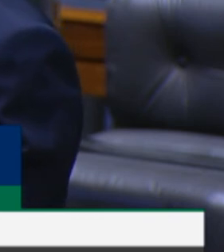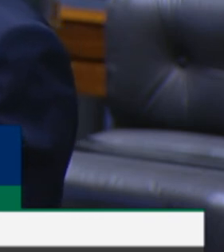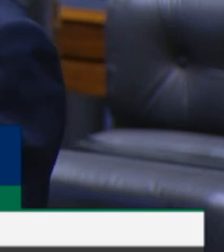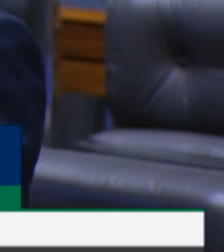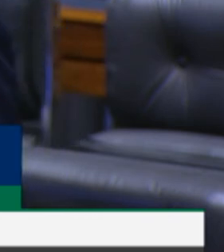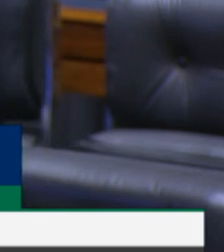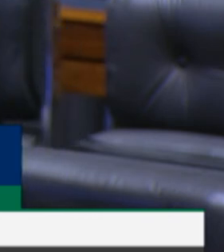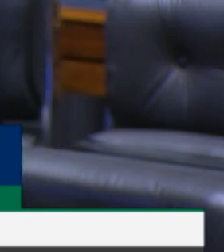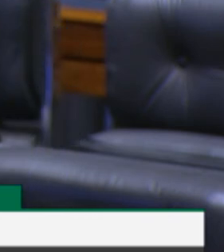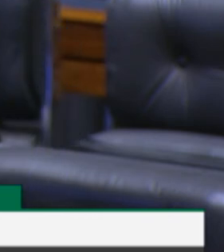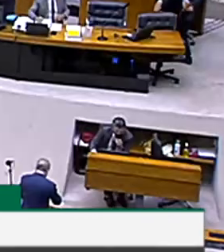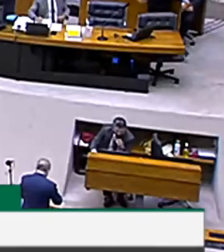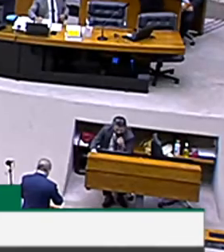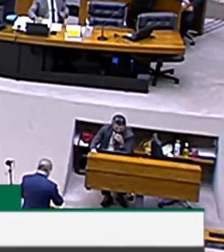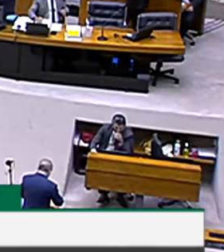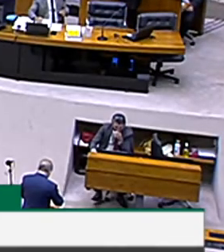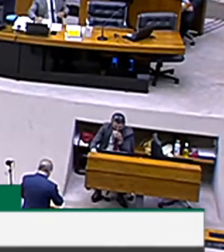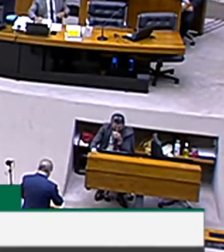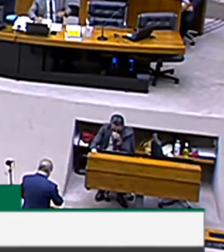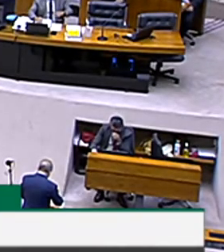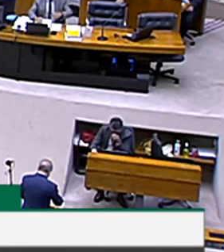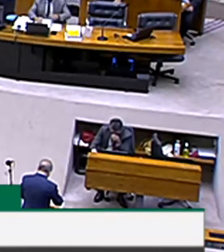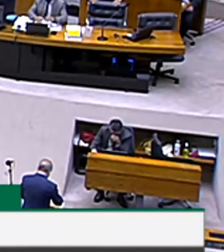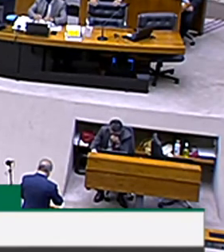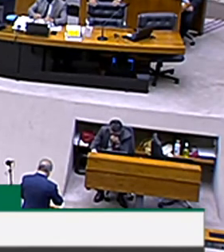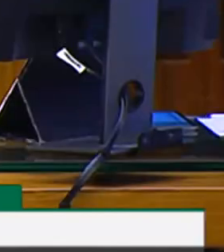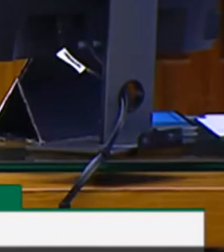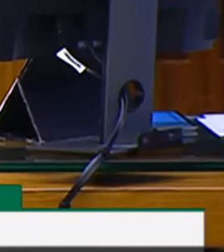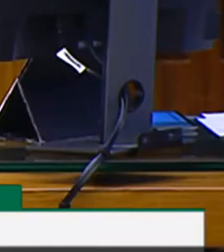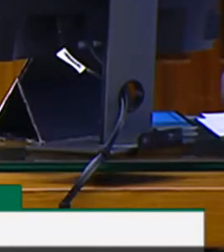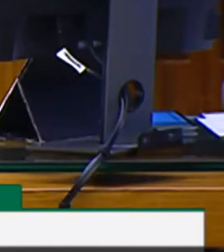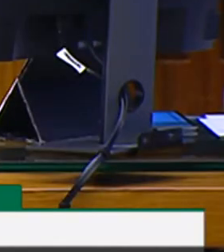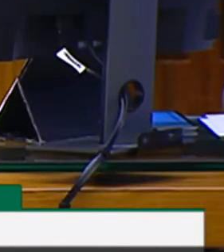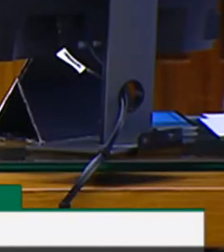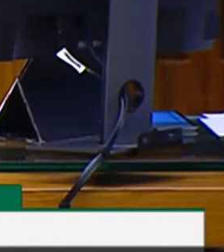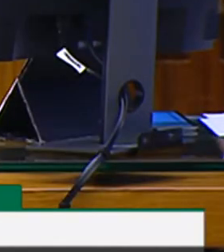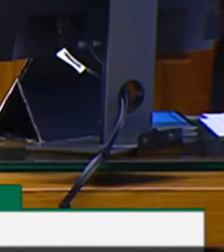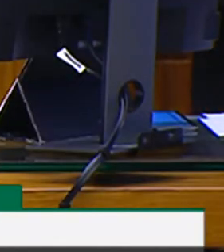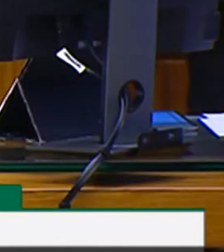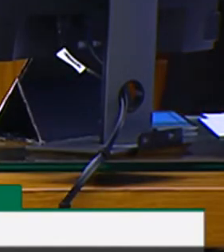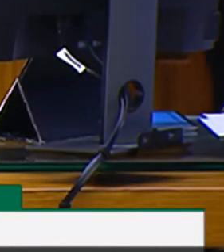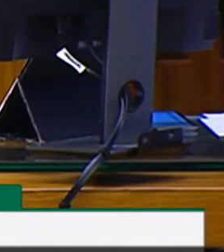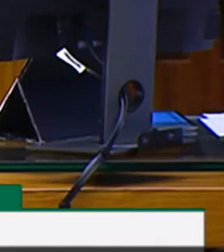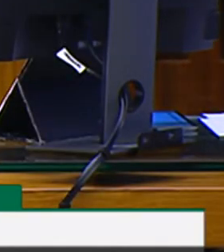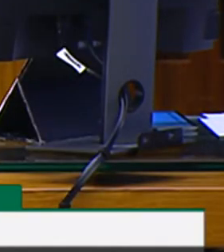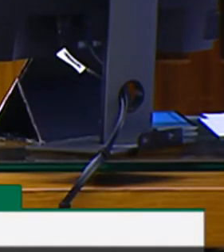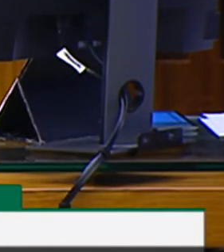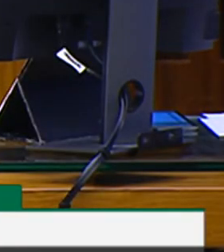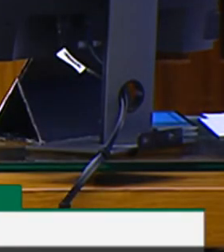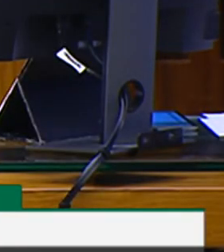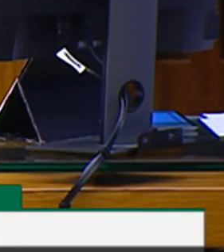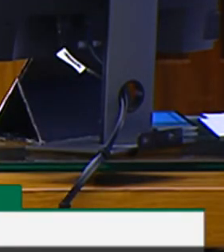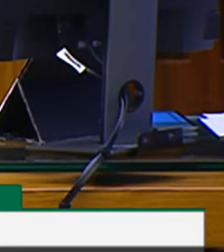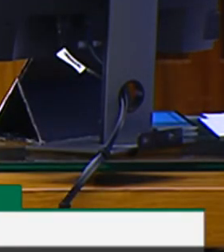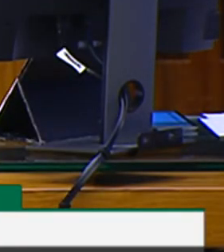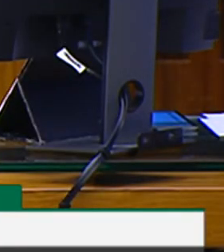[PRESIDENTE]: OBRIGADO, DEPUTADO KIM. [DEPUTADO]: SEQUER TENHAM O MÍNIMO DE CONHECIMENTO. OBRIGADO,